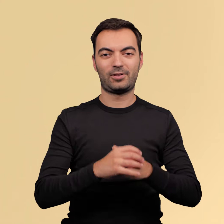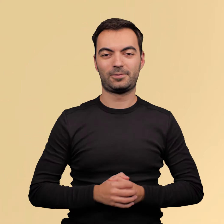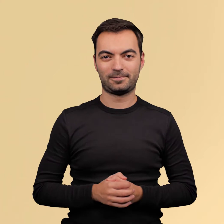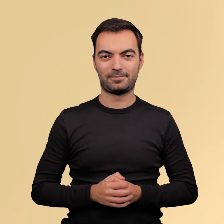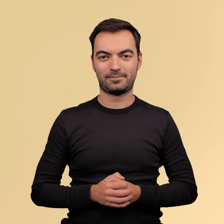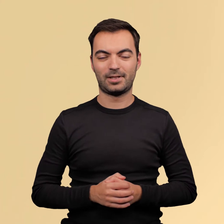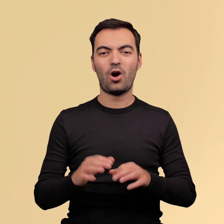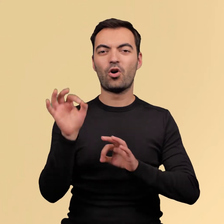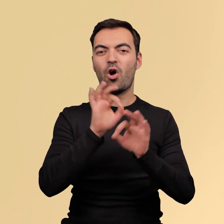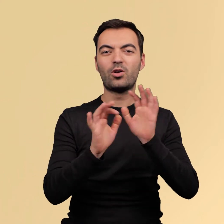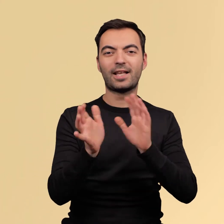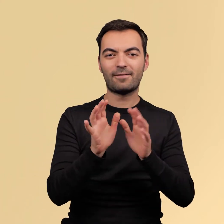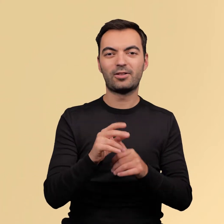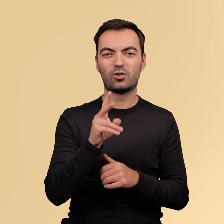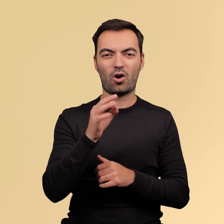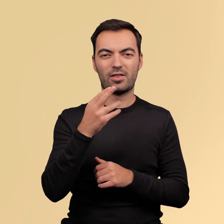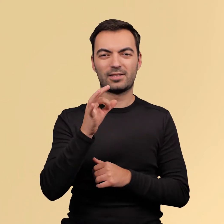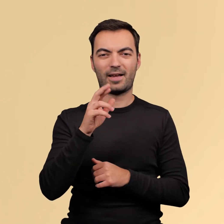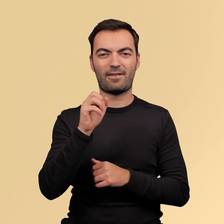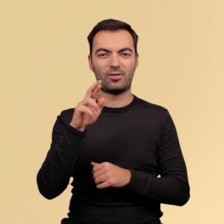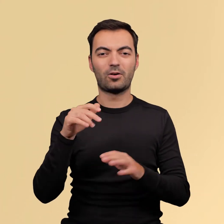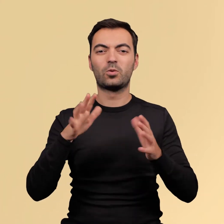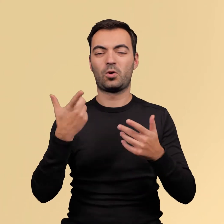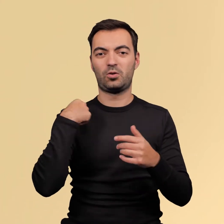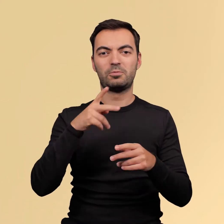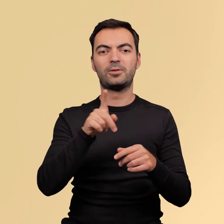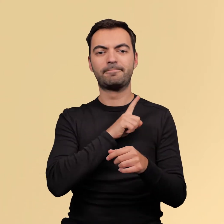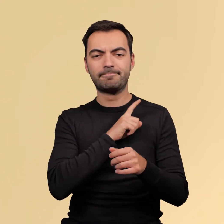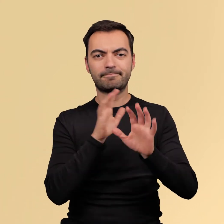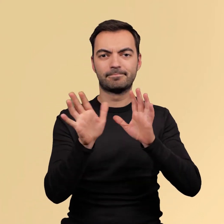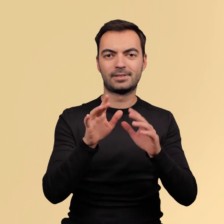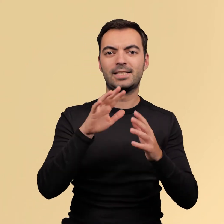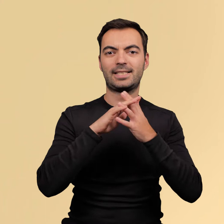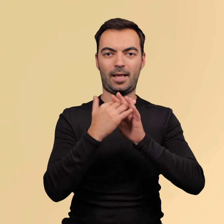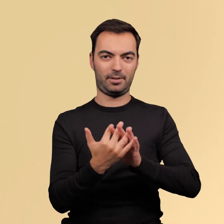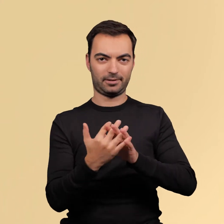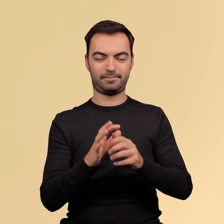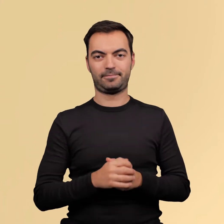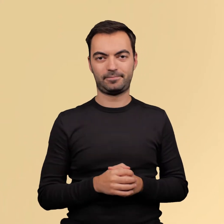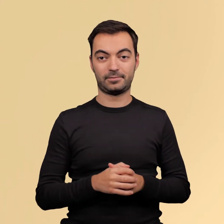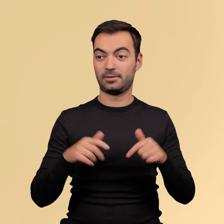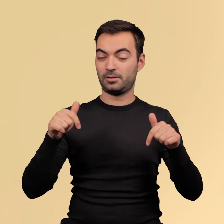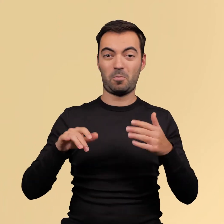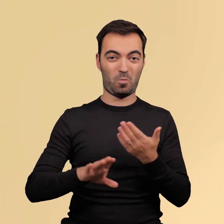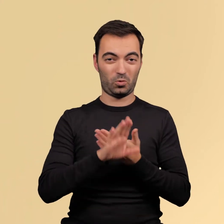Konserwator. Konserwator to osoba, która sprawuje opiekę nad zabytkami.